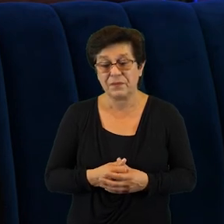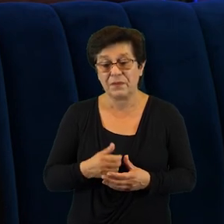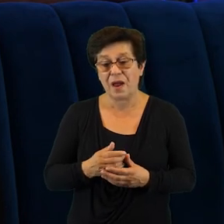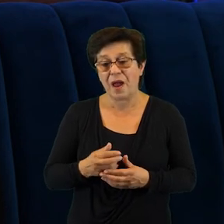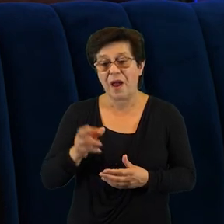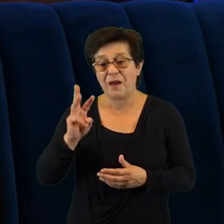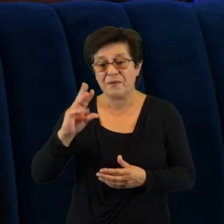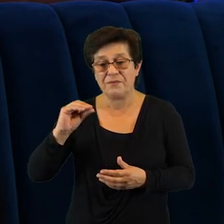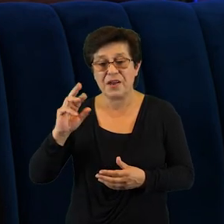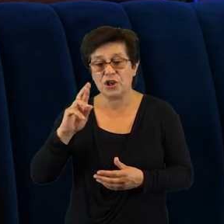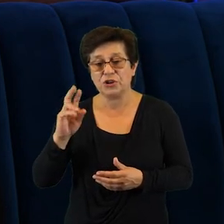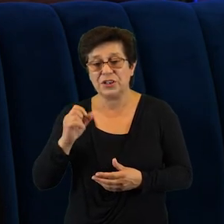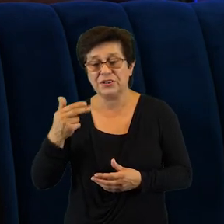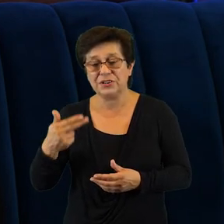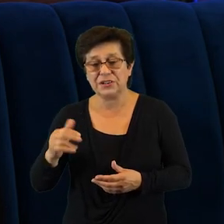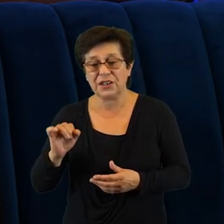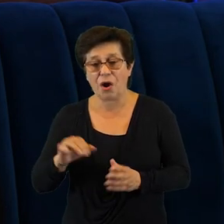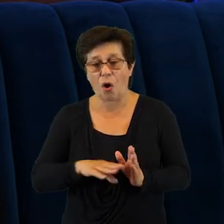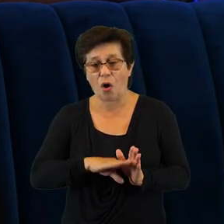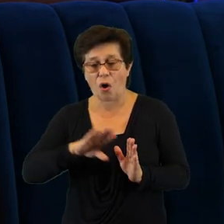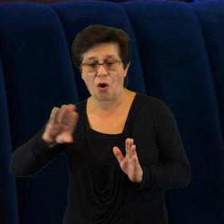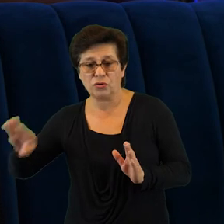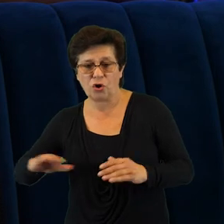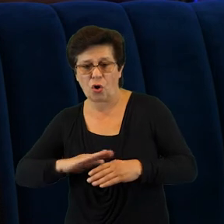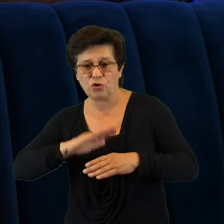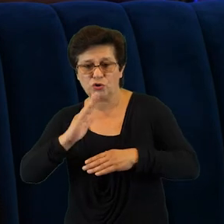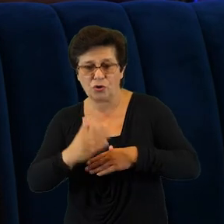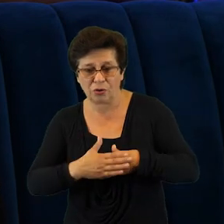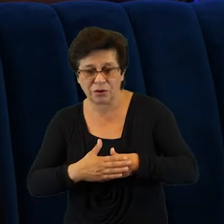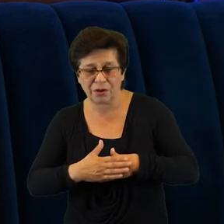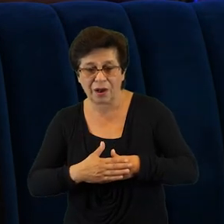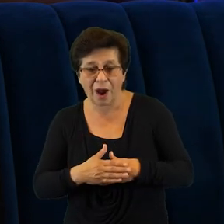a tymczasem Janina nieoczekiwanie związała się z Antonim Słonimskim,